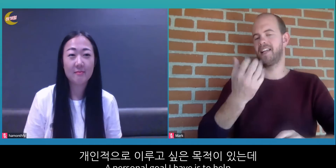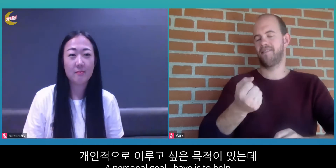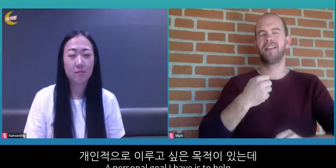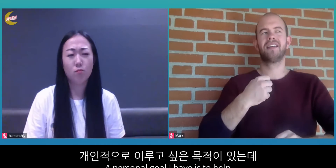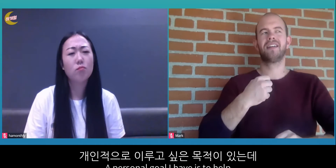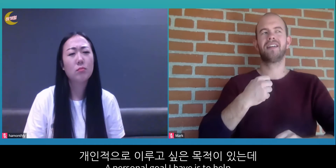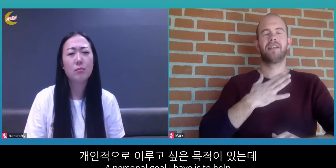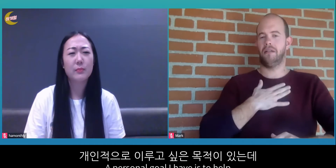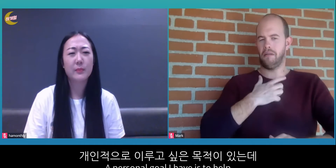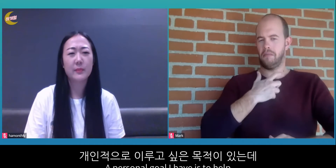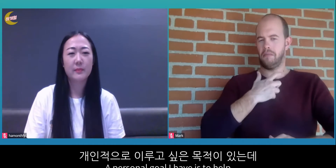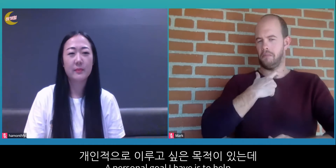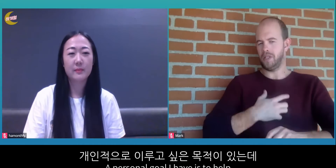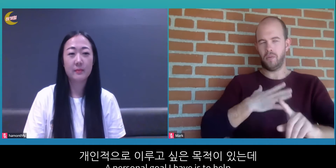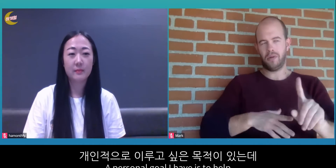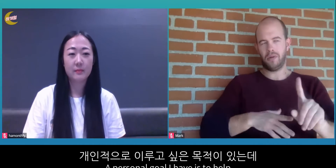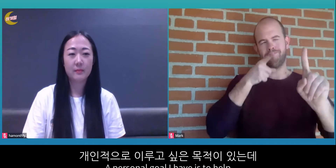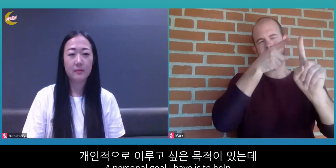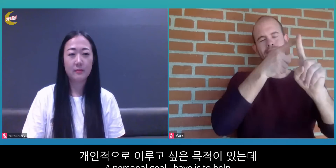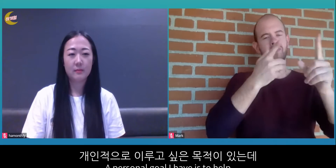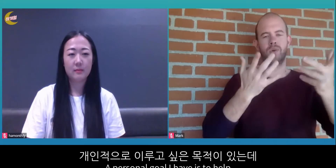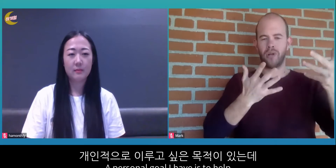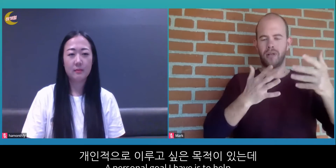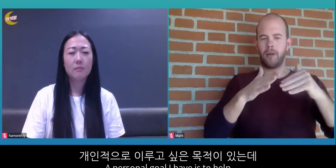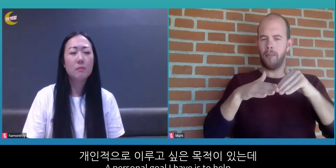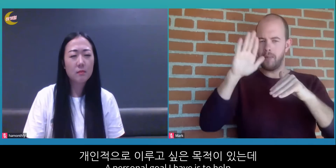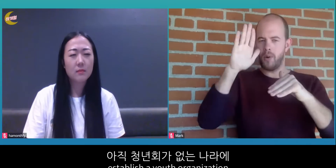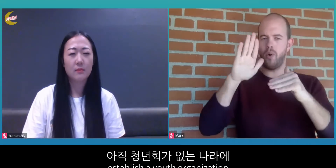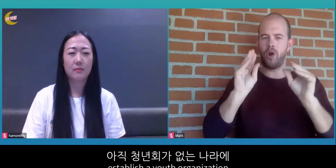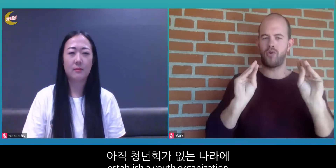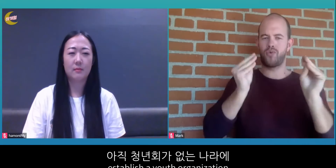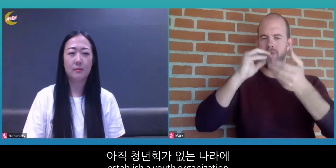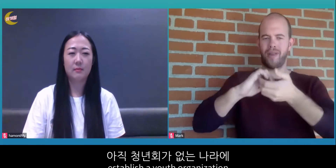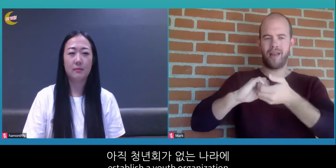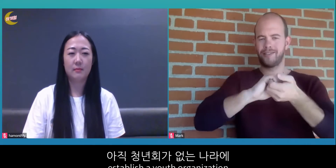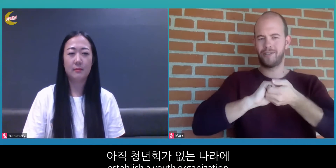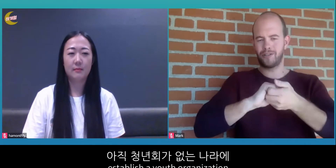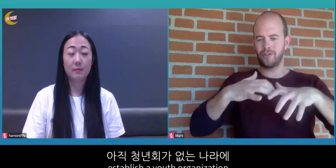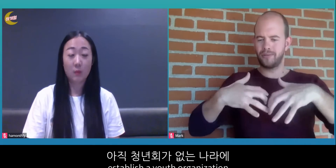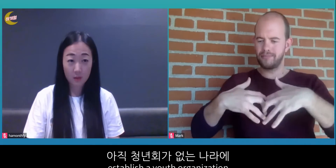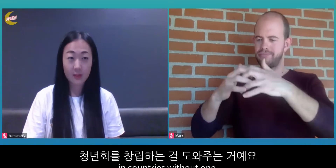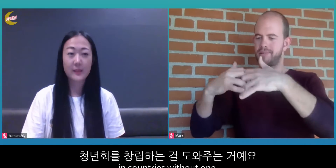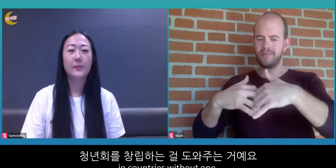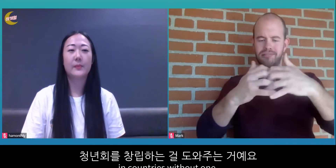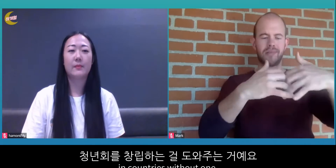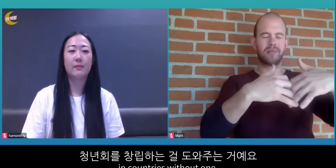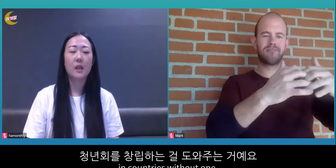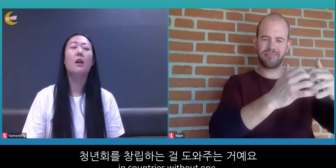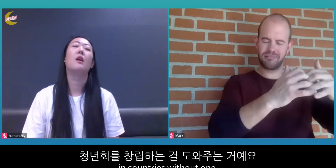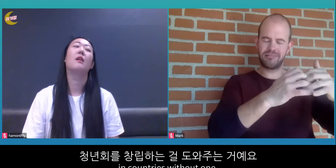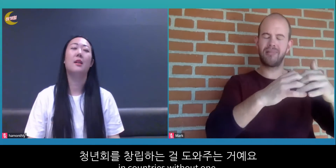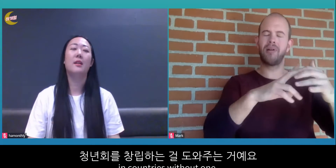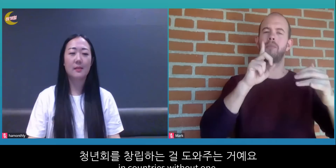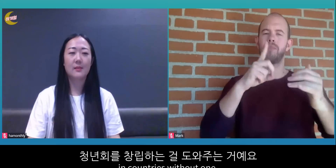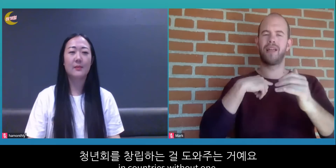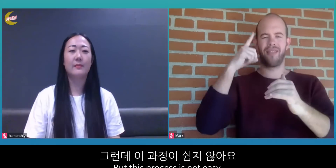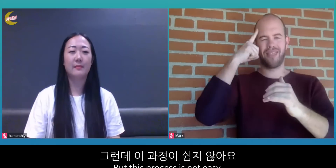私の個人的な目標は、青年組織がない国での青年組織の設立を支援することです。